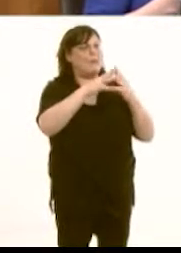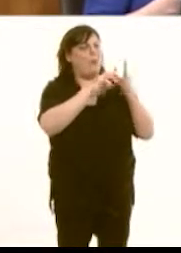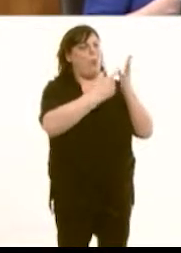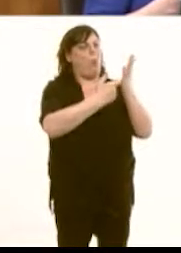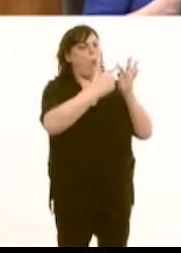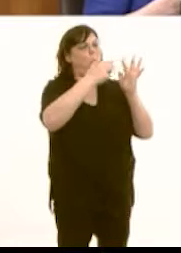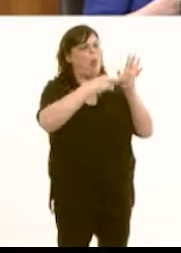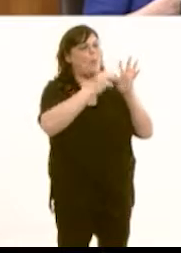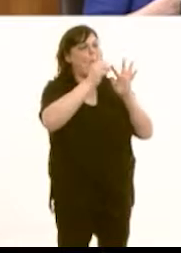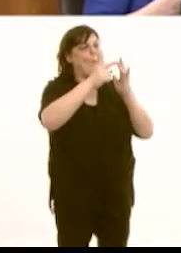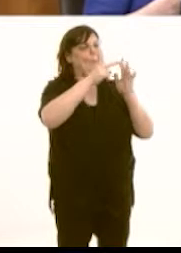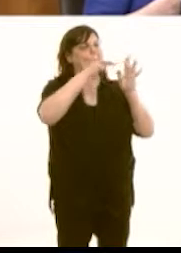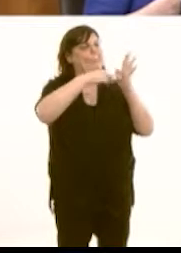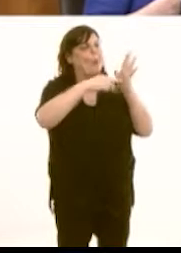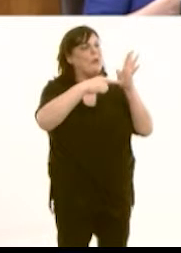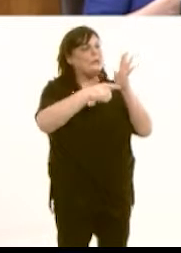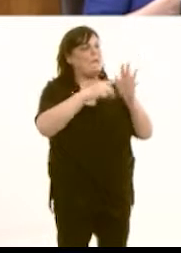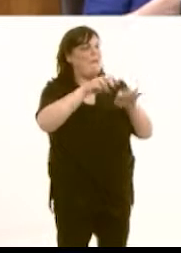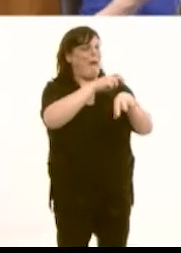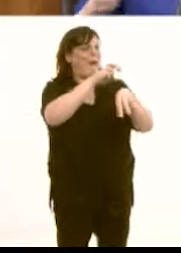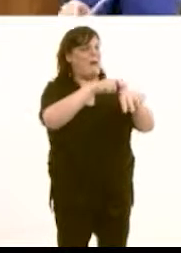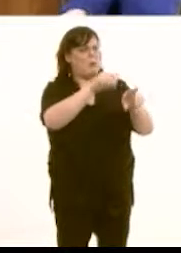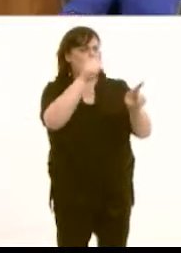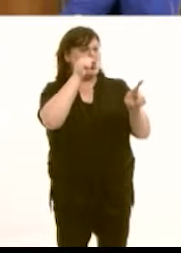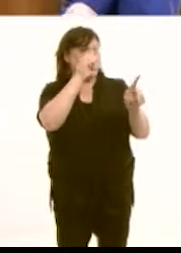Nid yw hwn yn rhywbeth sydd wedi cael ei ddatganoli, wrth gwrs.